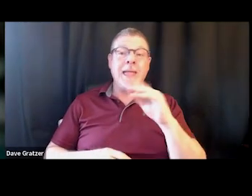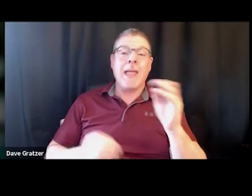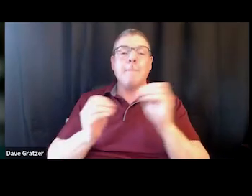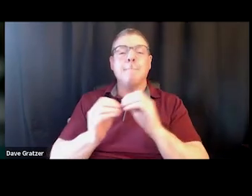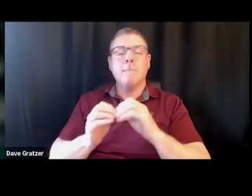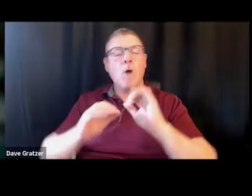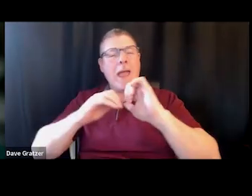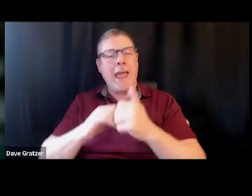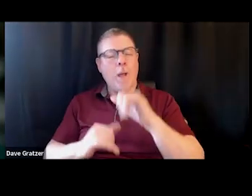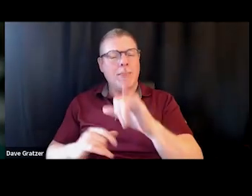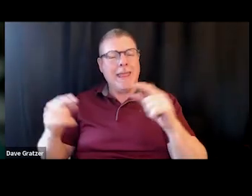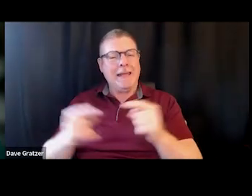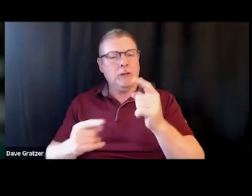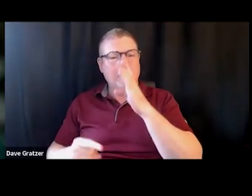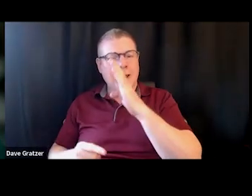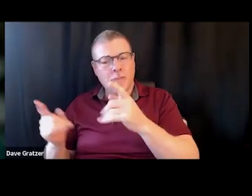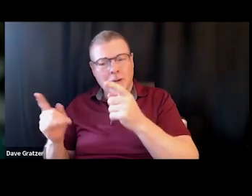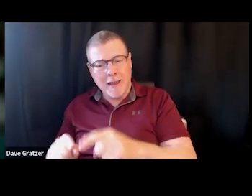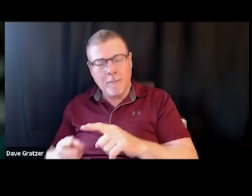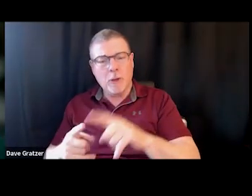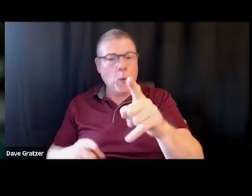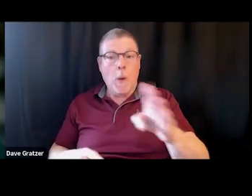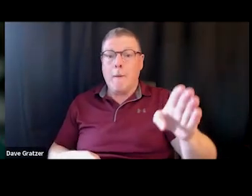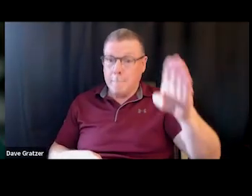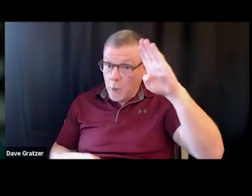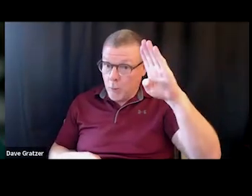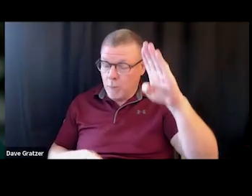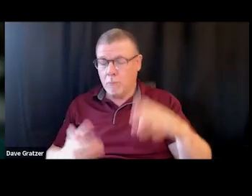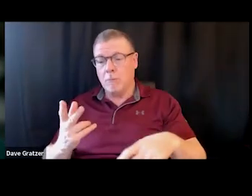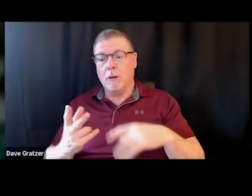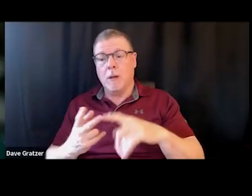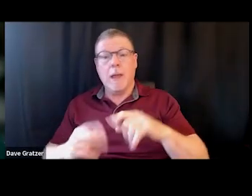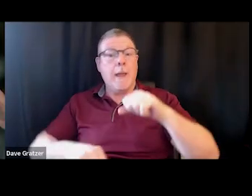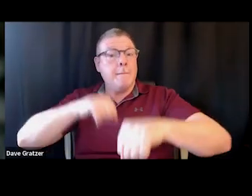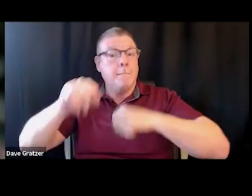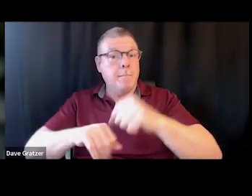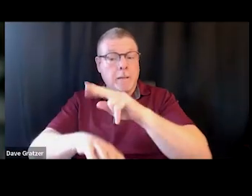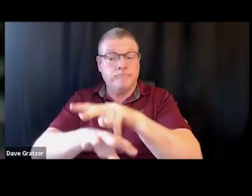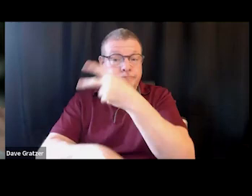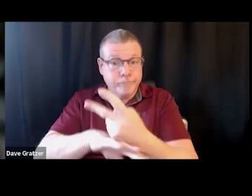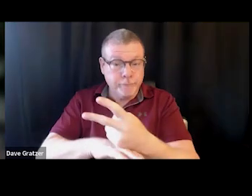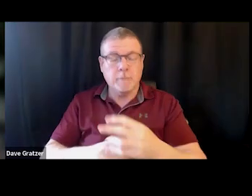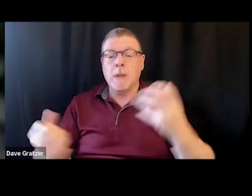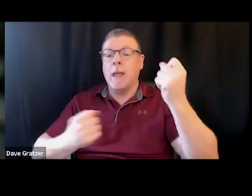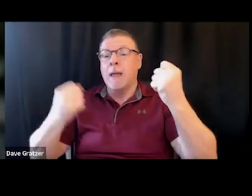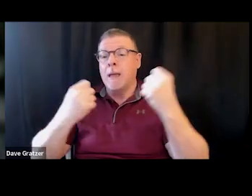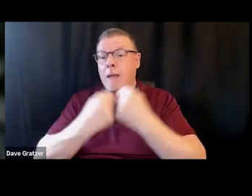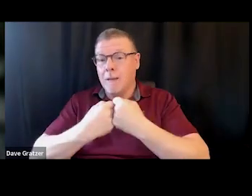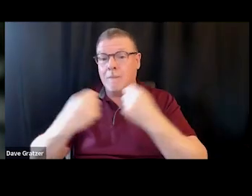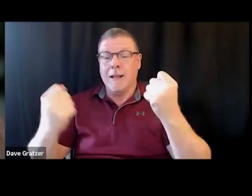"¿Alguna vez te ha pasado esta lesión?" "¿Alguna vez te has golpeado la cabeza?" "¿Alguna vez has tenido un accidente en bicicleta o un accidente de vehículo motorizado?" Recorre las experiencias